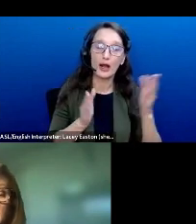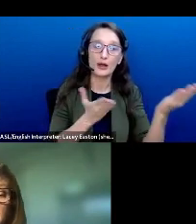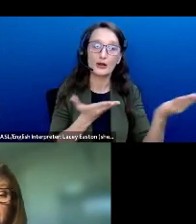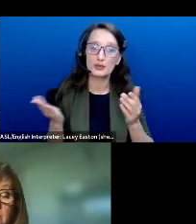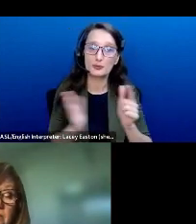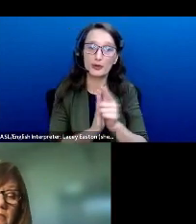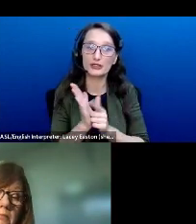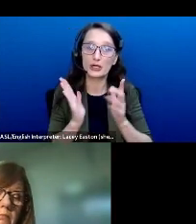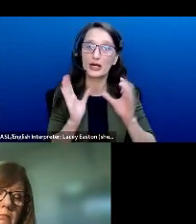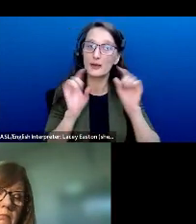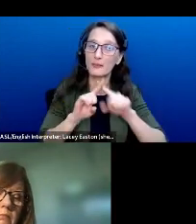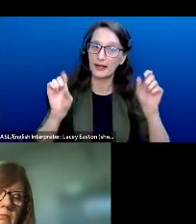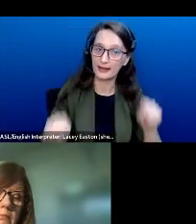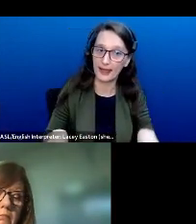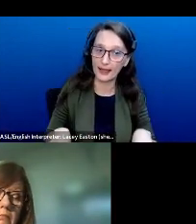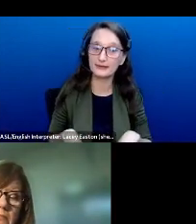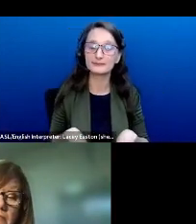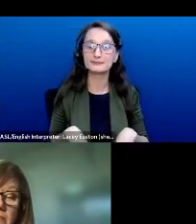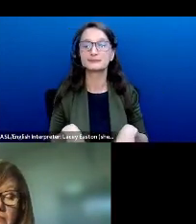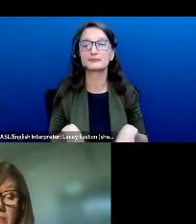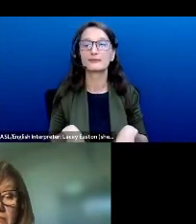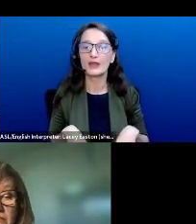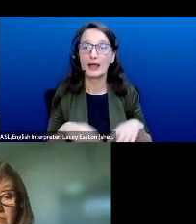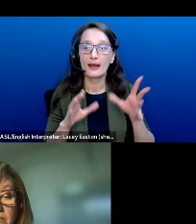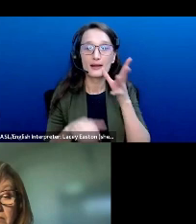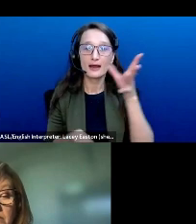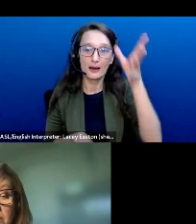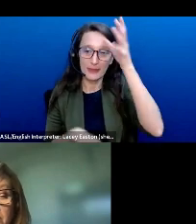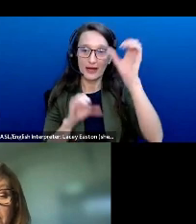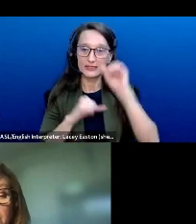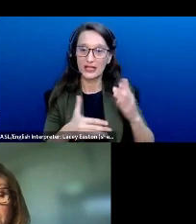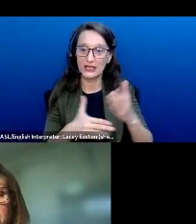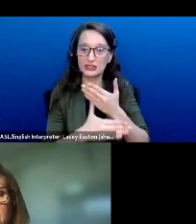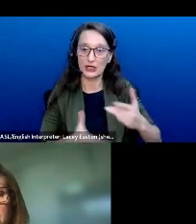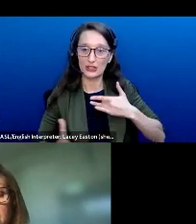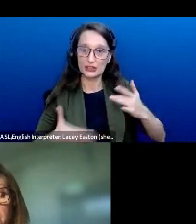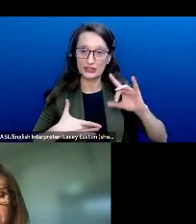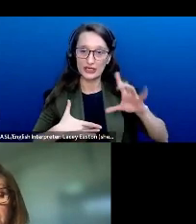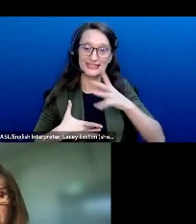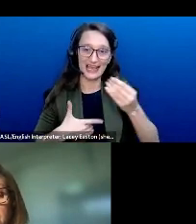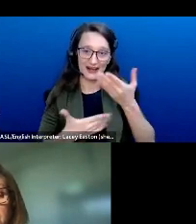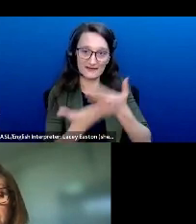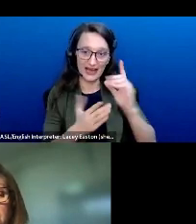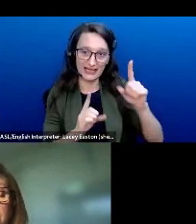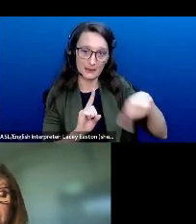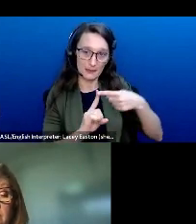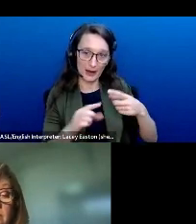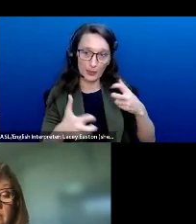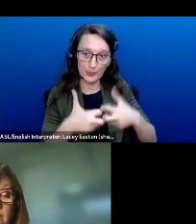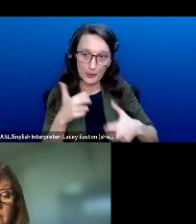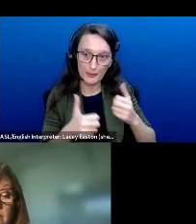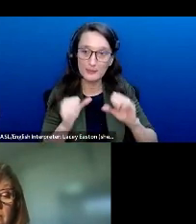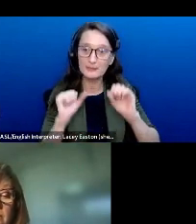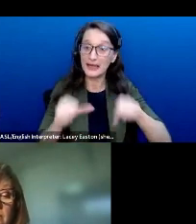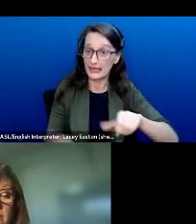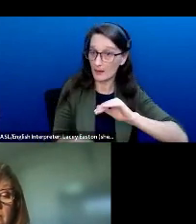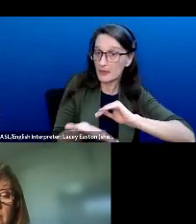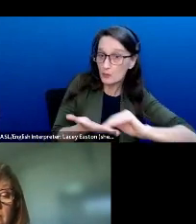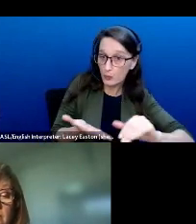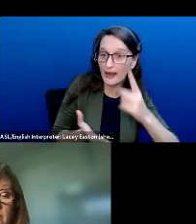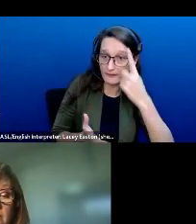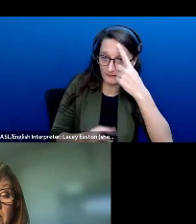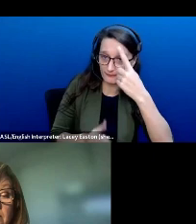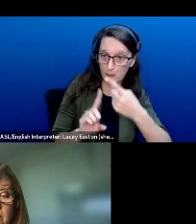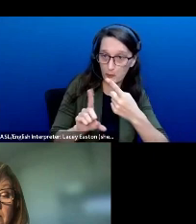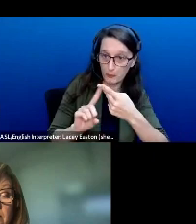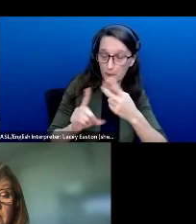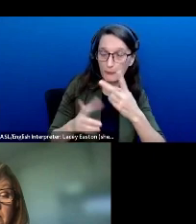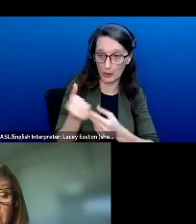disputa, ambas partes pueden renunciar por escrito si no se resuelven, pueden proceder a mediación o